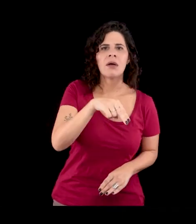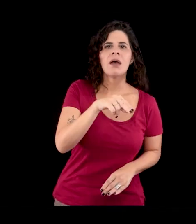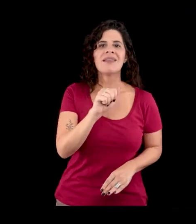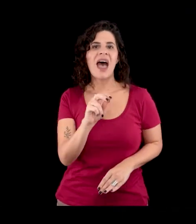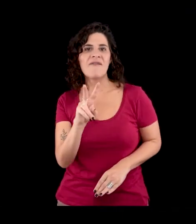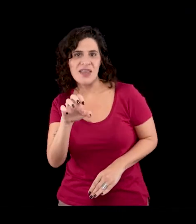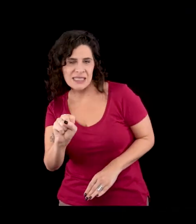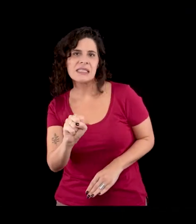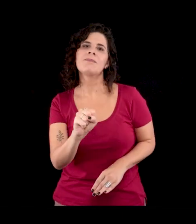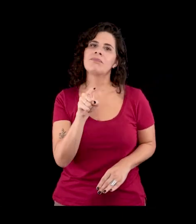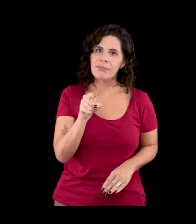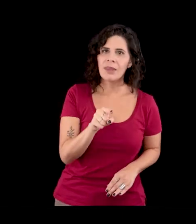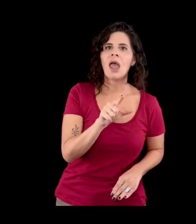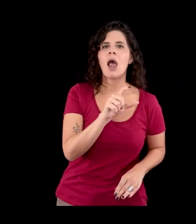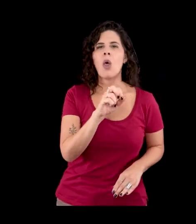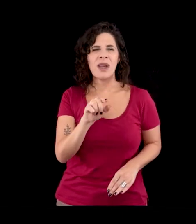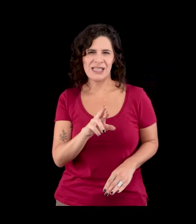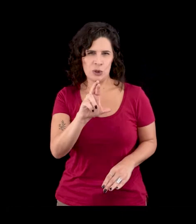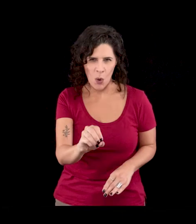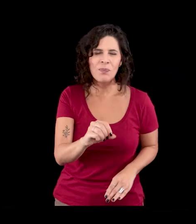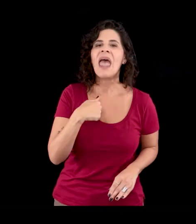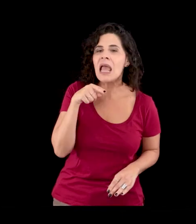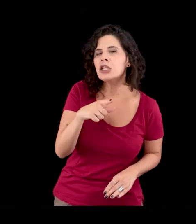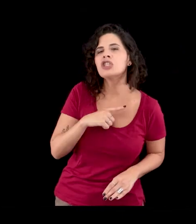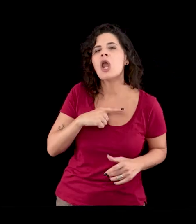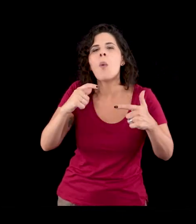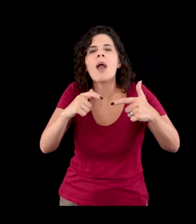me falaram que tinha um local na USP.